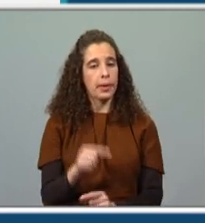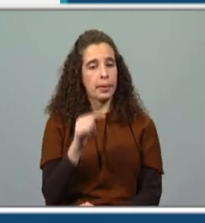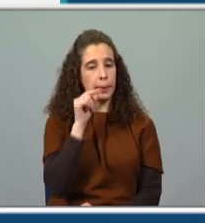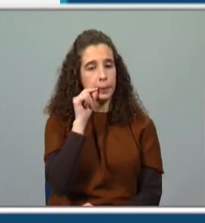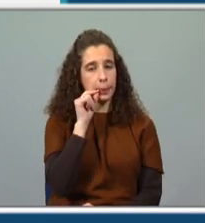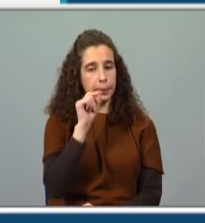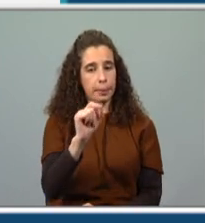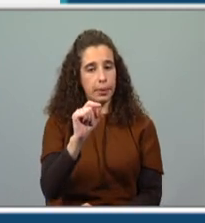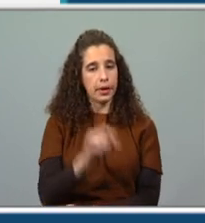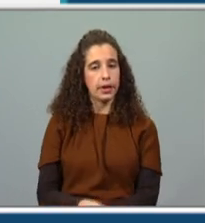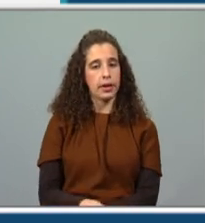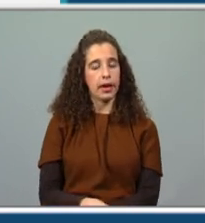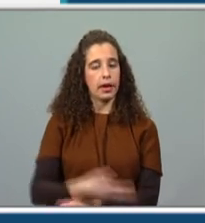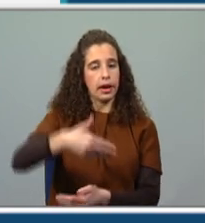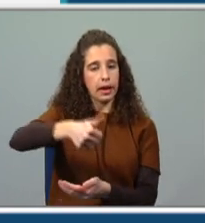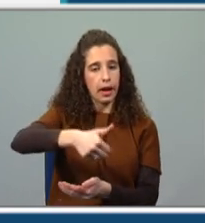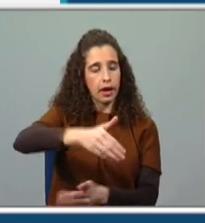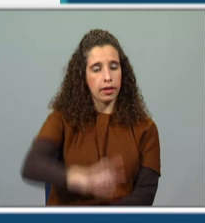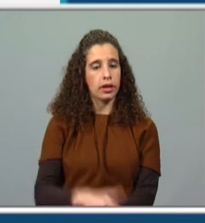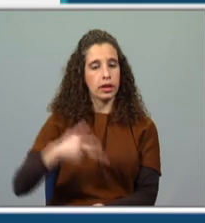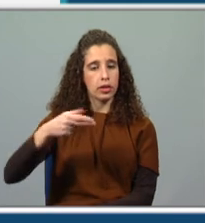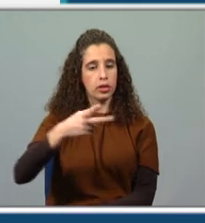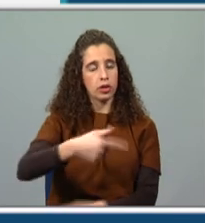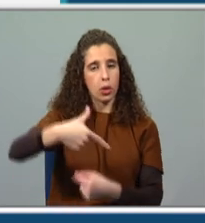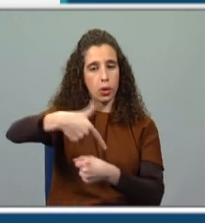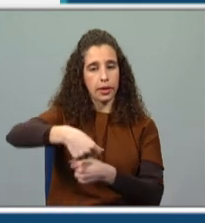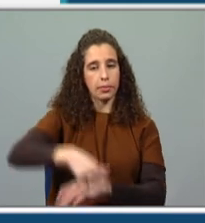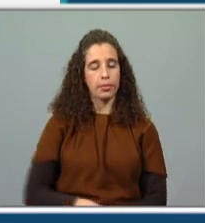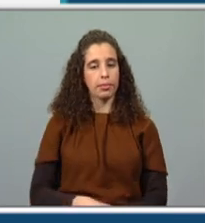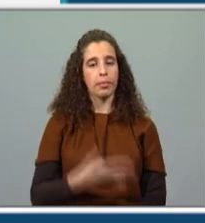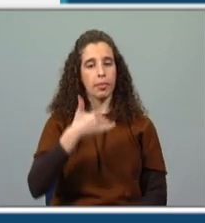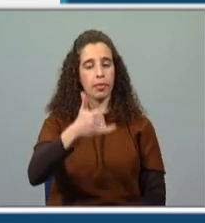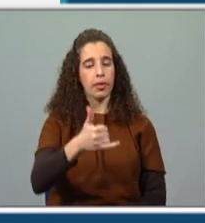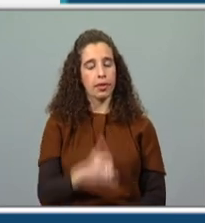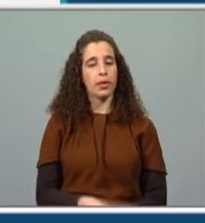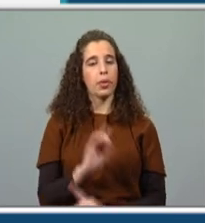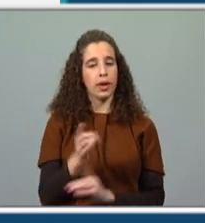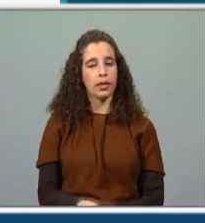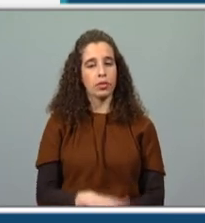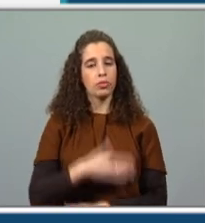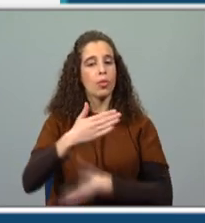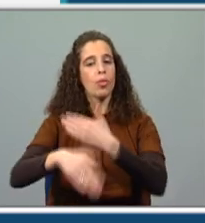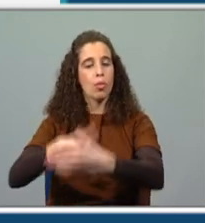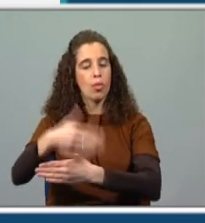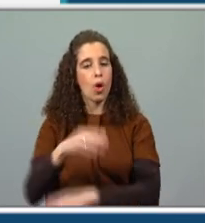agrafador tesoura e clipe de seguida temos o que o procedimento que é como 剪刀式訂書機，然後剪輯我們有什麼樣的程序